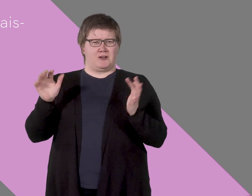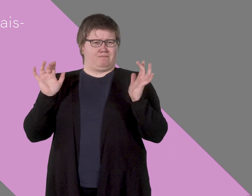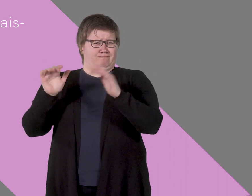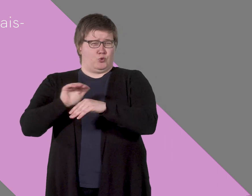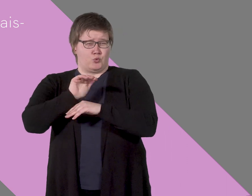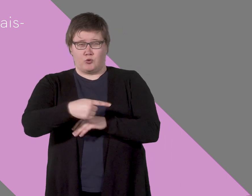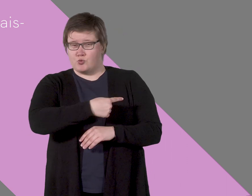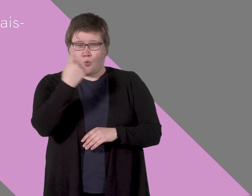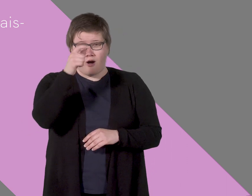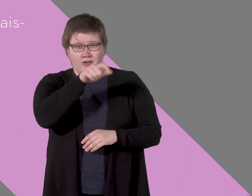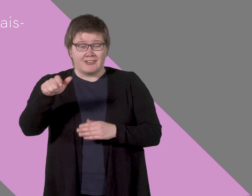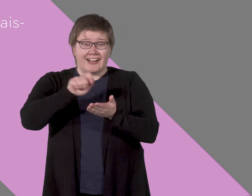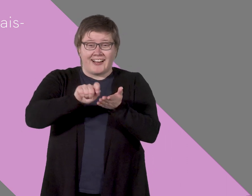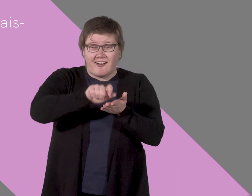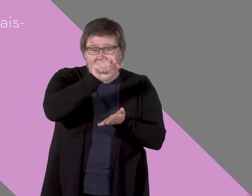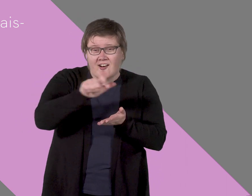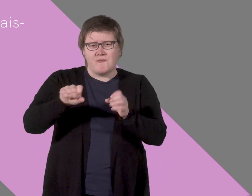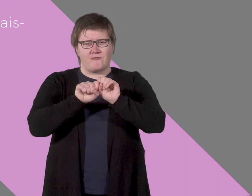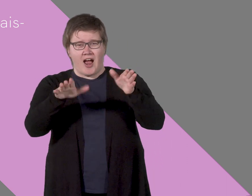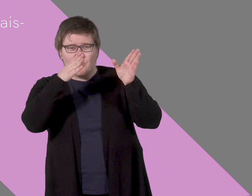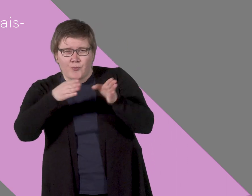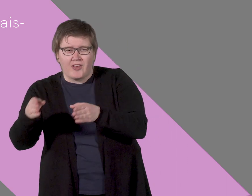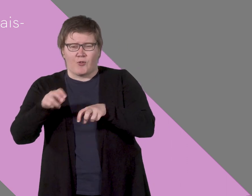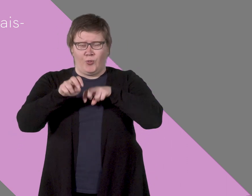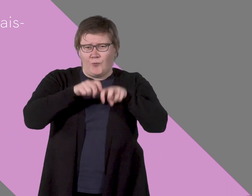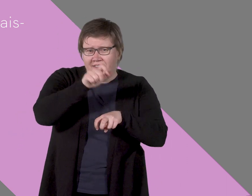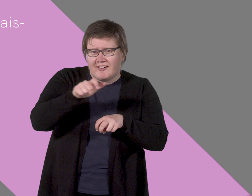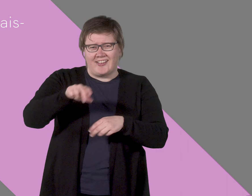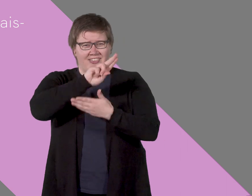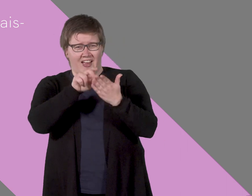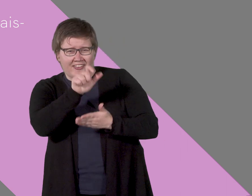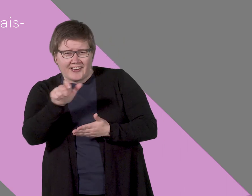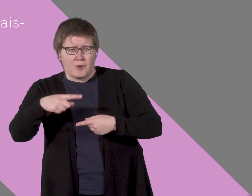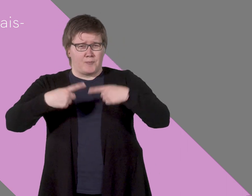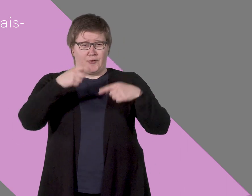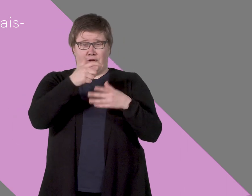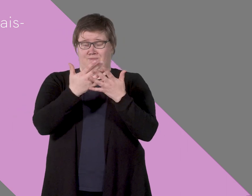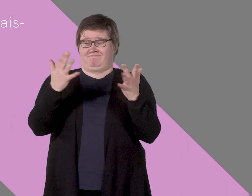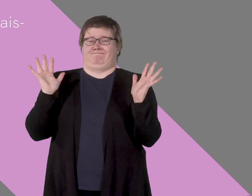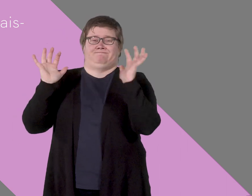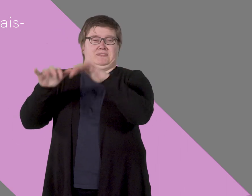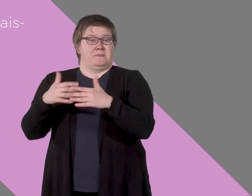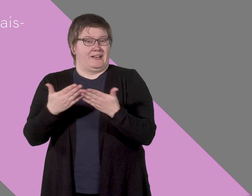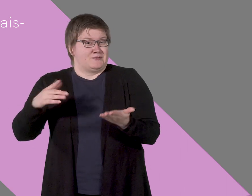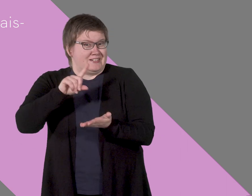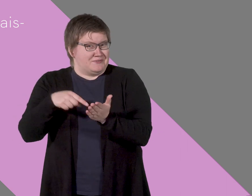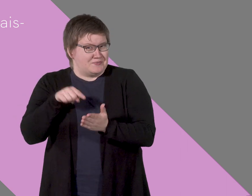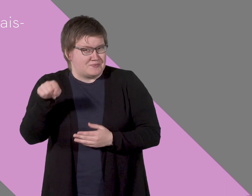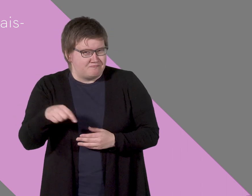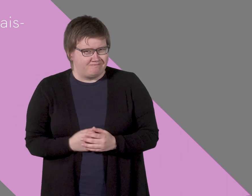kokoaa yhteen yli 1000 kirjailijaa, vaikuttajaa, tutkijaa, taiteilijaa - ja poliitikkoa saman katon alle.